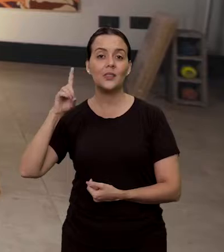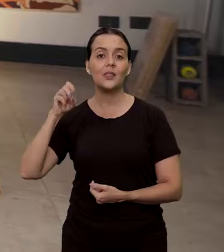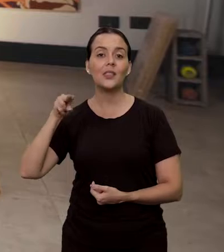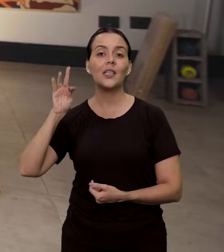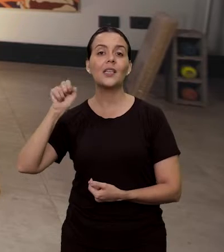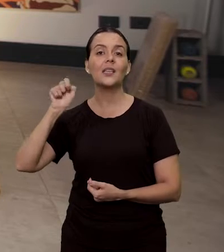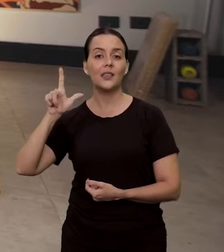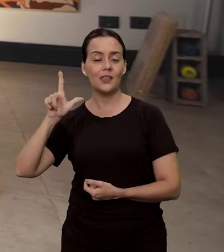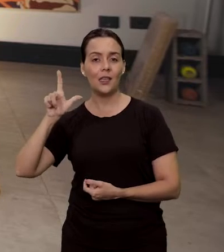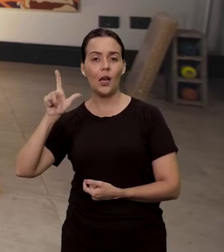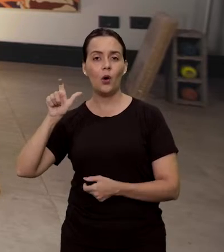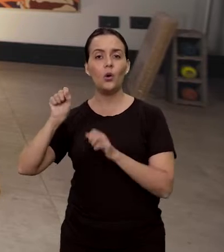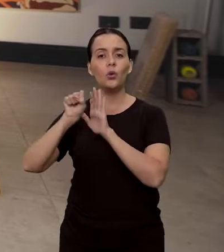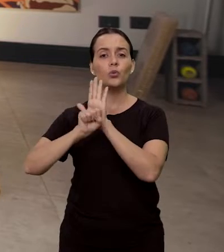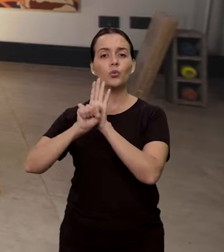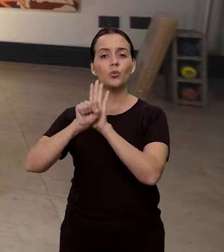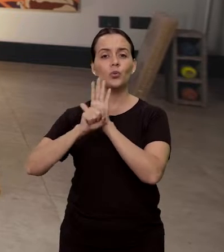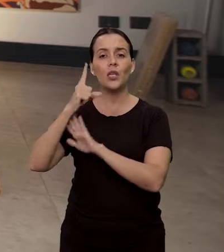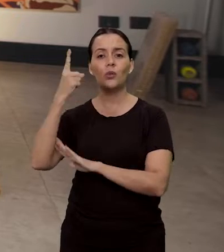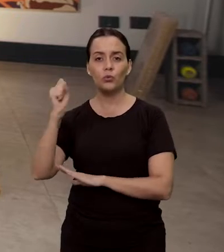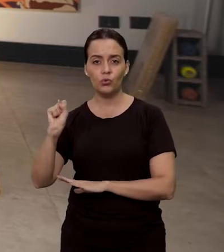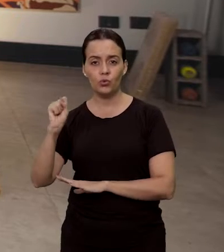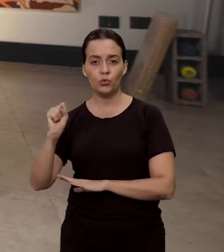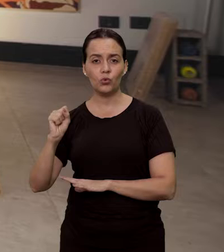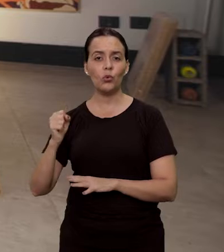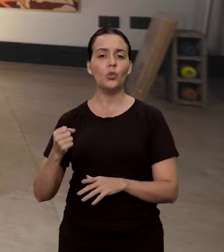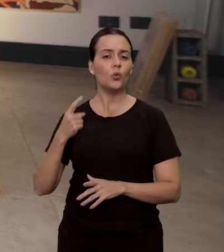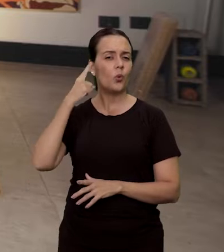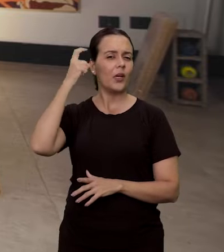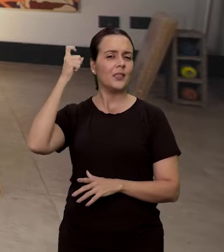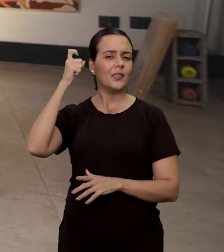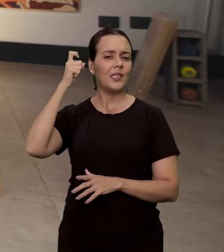A partir do século XVIII, com a ideia do Iluminismo, você tem a Europa